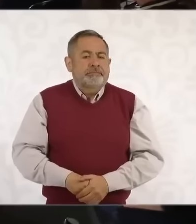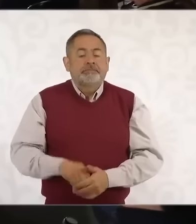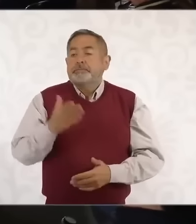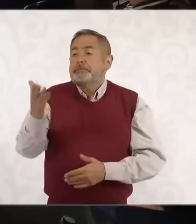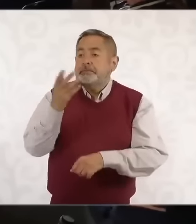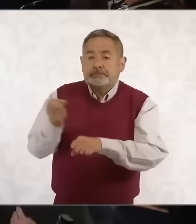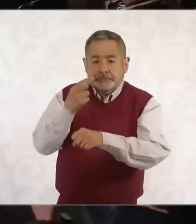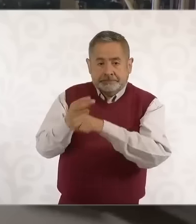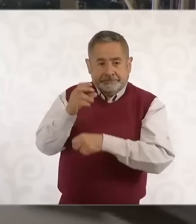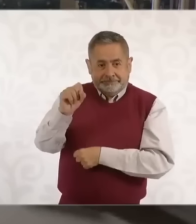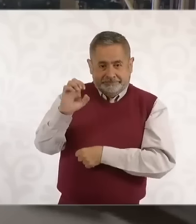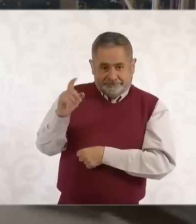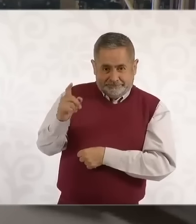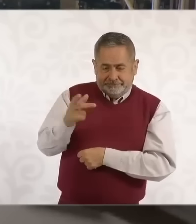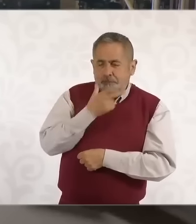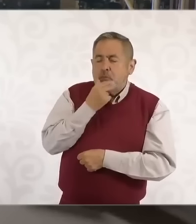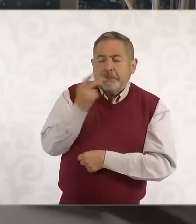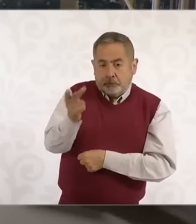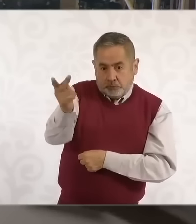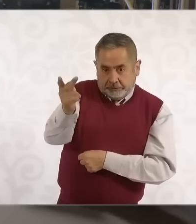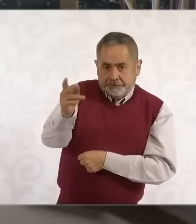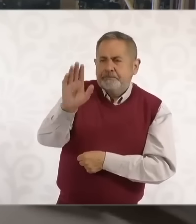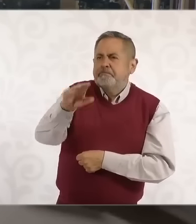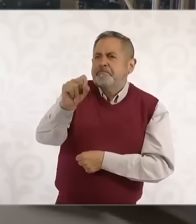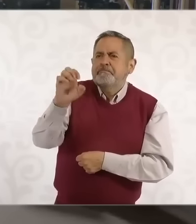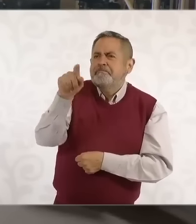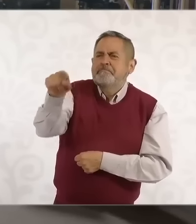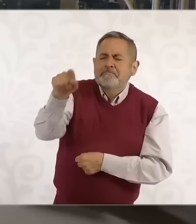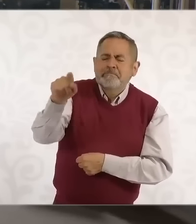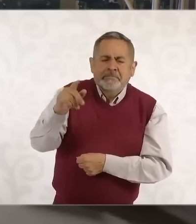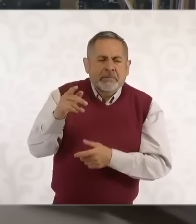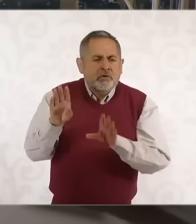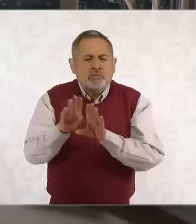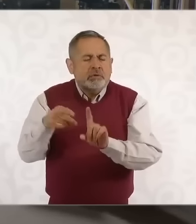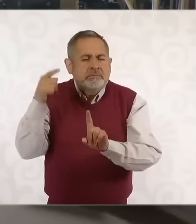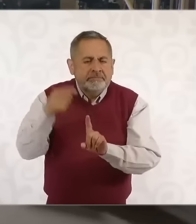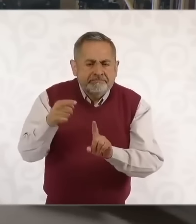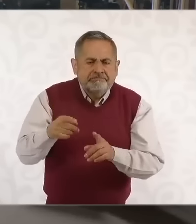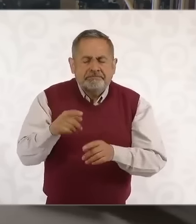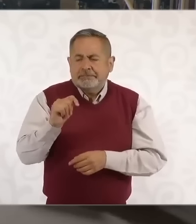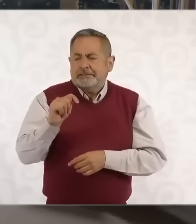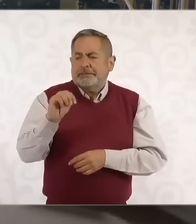hizo eh pues un comentario sobre que una de las cosas que se pueden fortalecer del TEMEC pues es